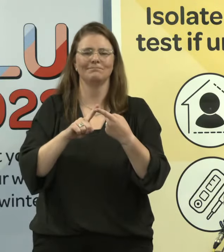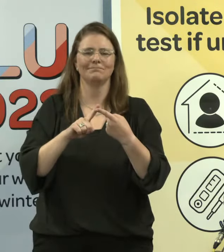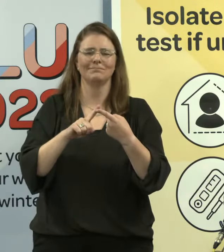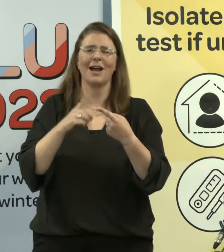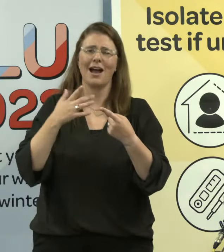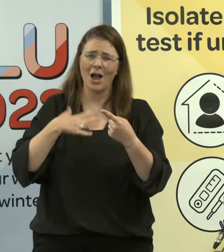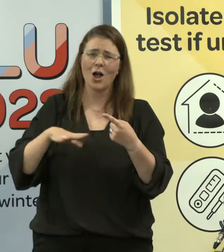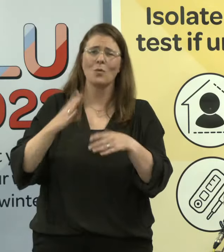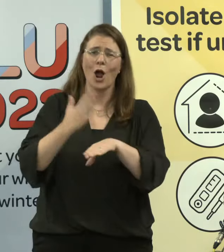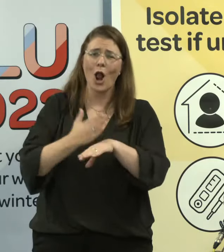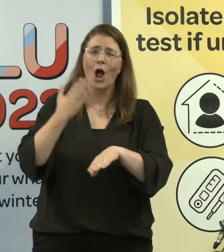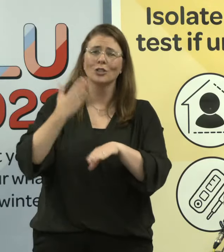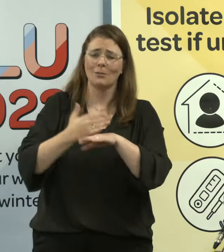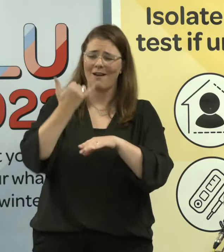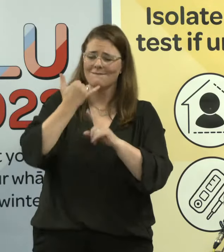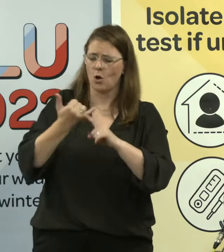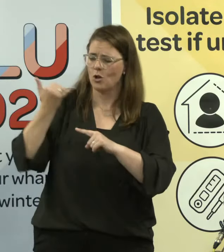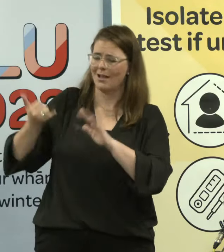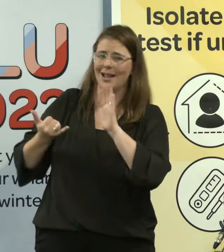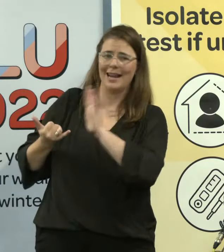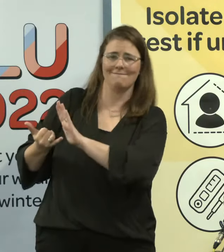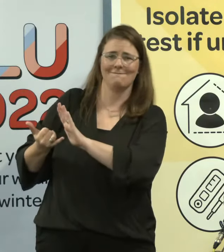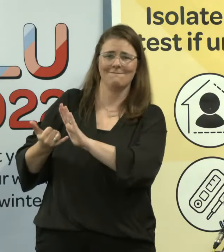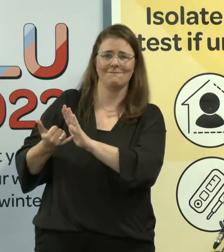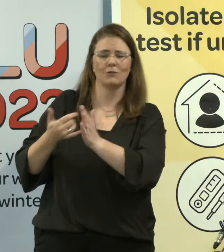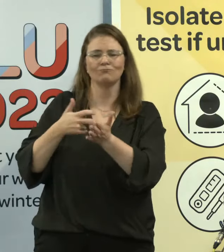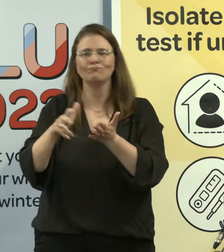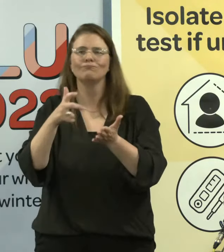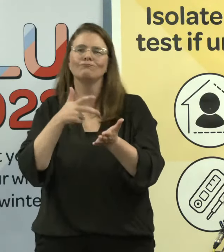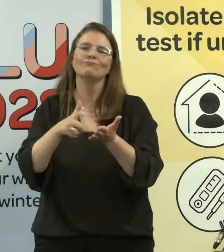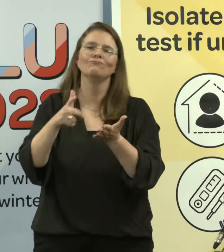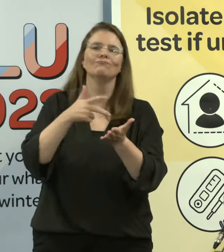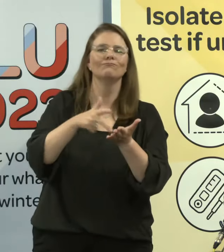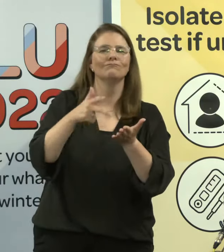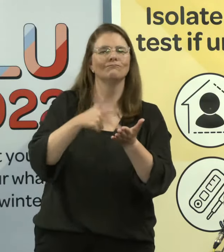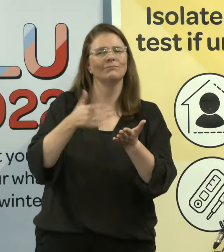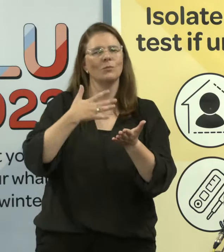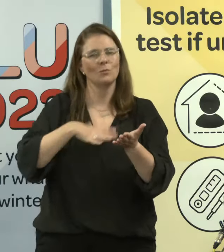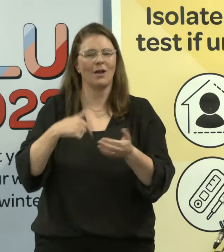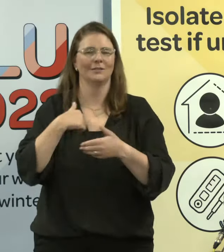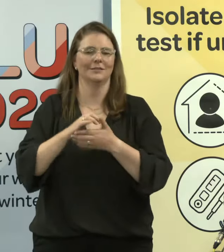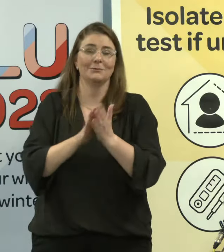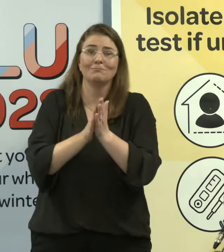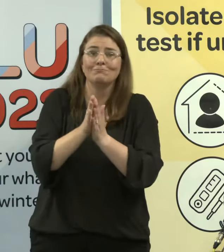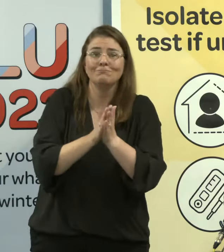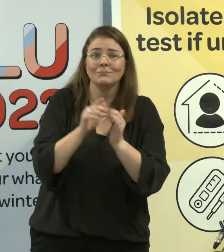hkoi, ina koa, ki te mahi i